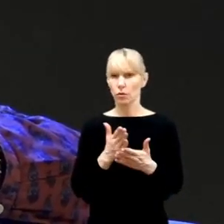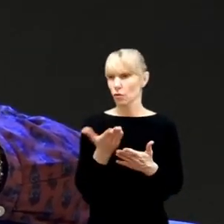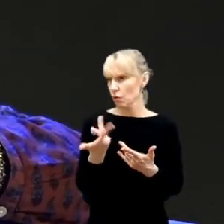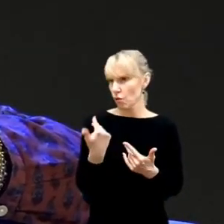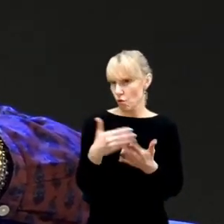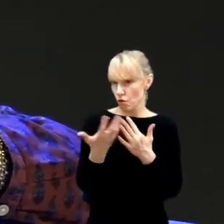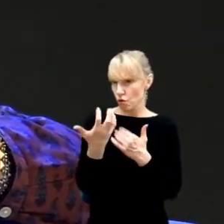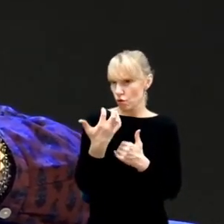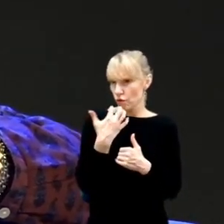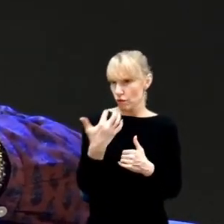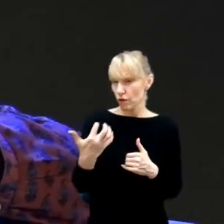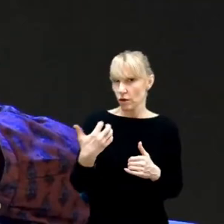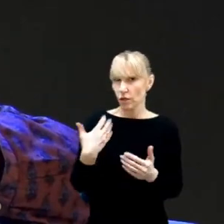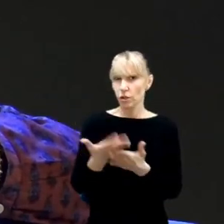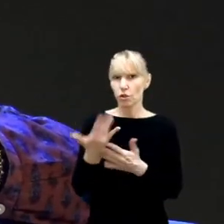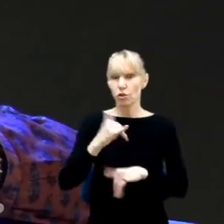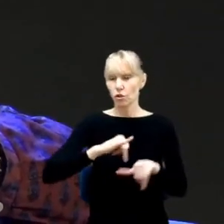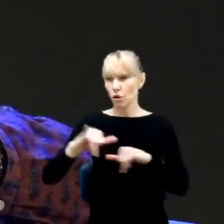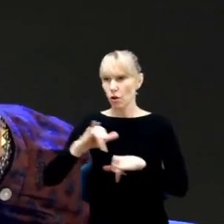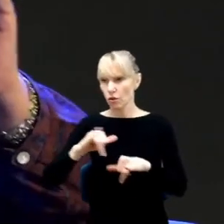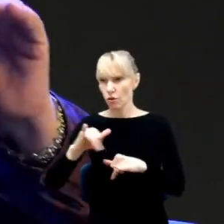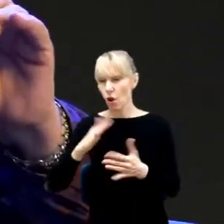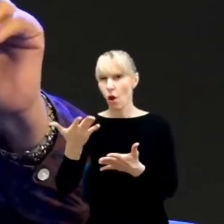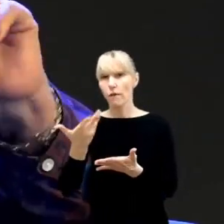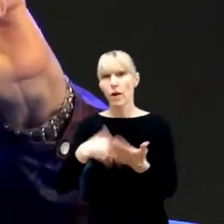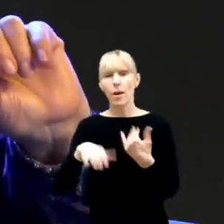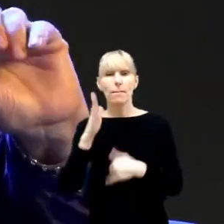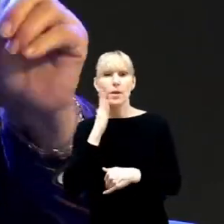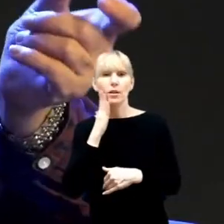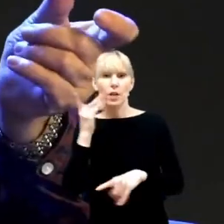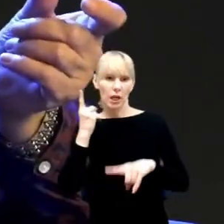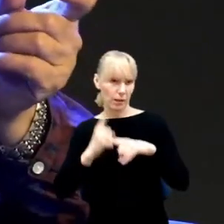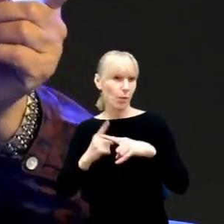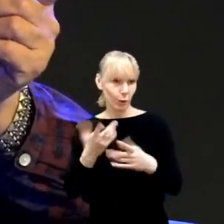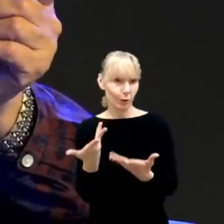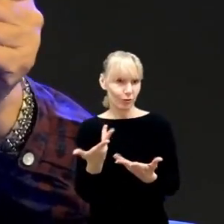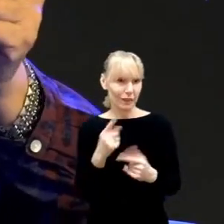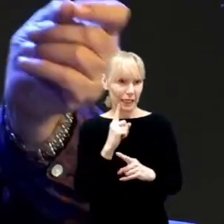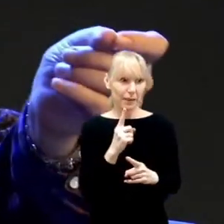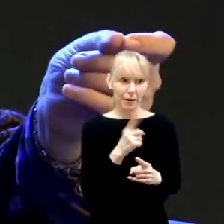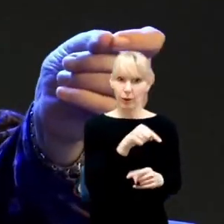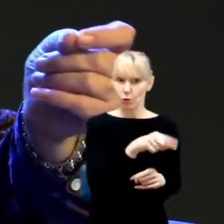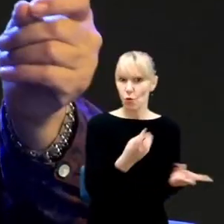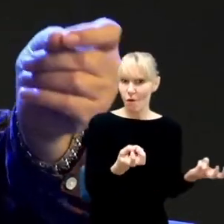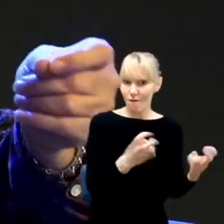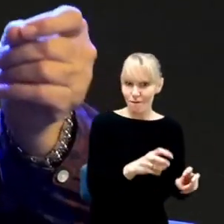W niektórych innych miastach też powstawały. Dlaczego? Dlatego, że było wiadomo,